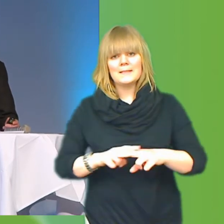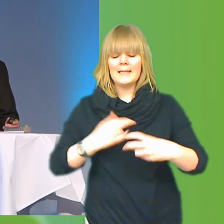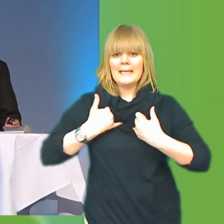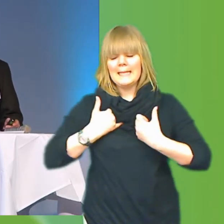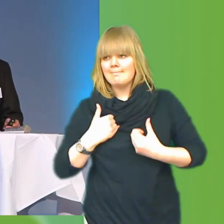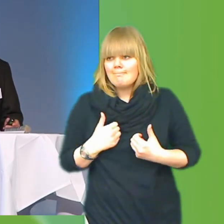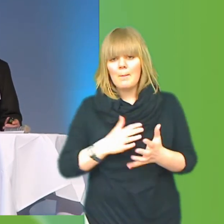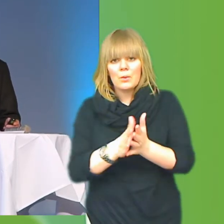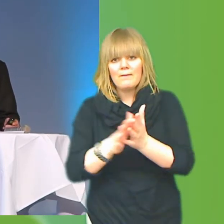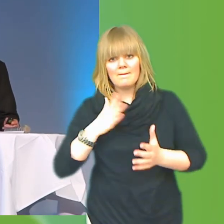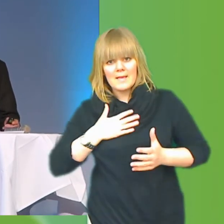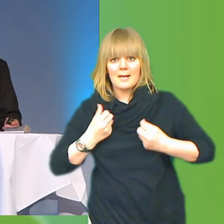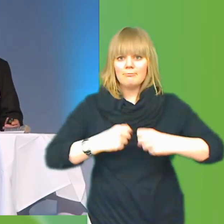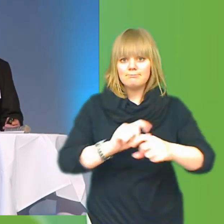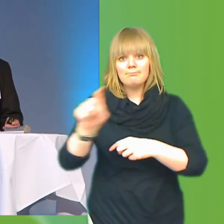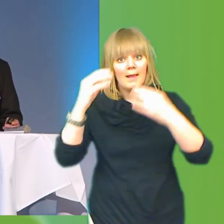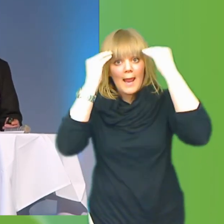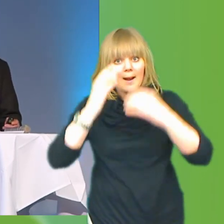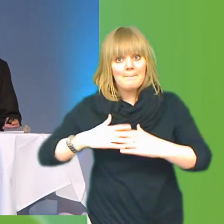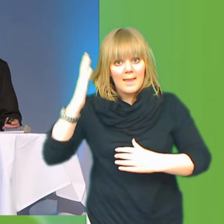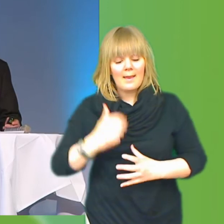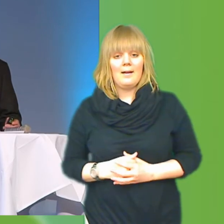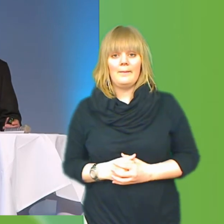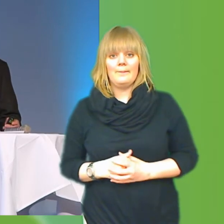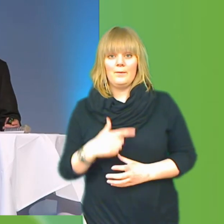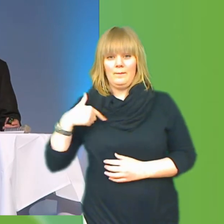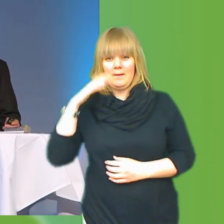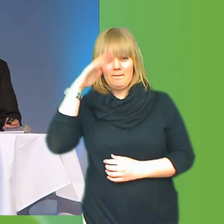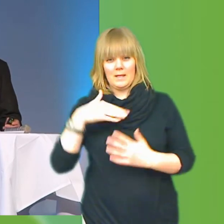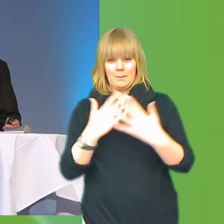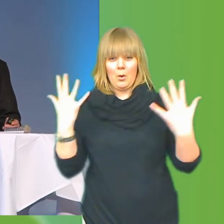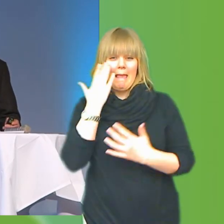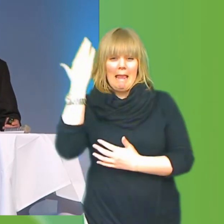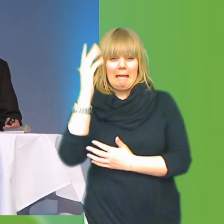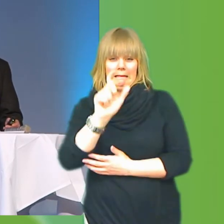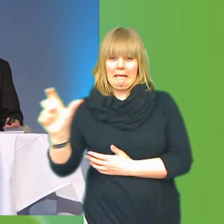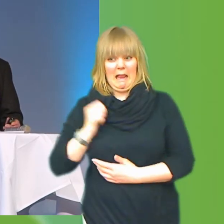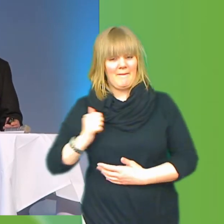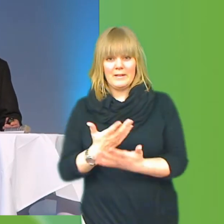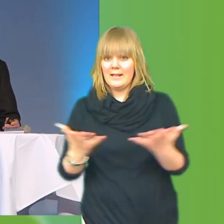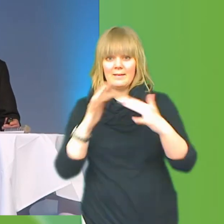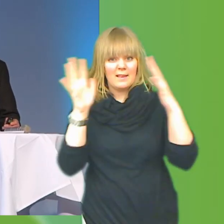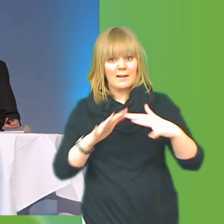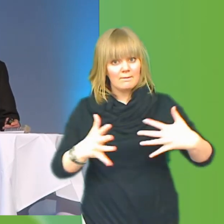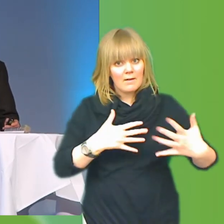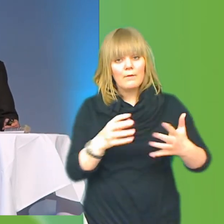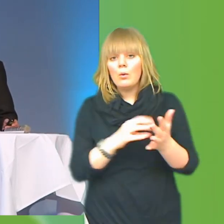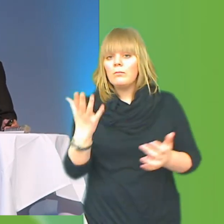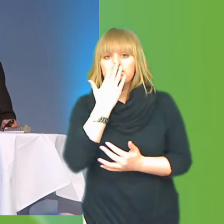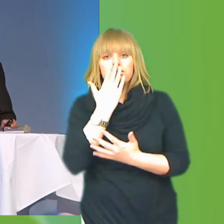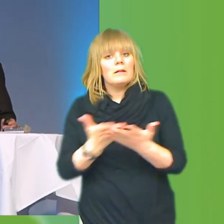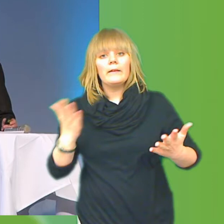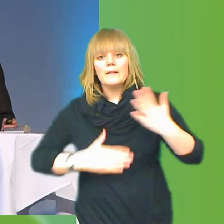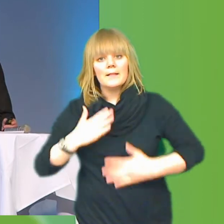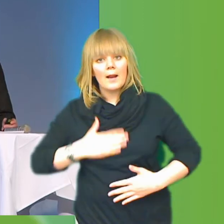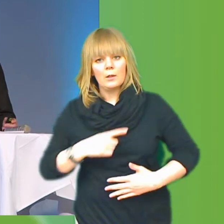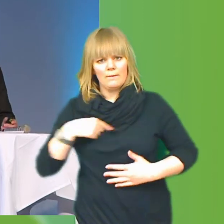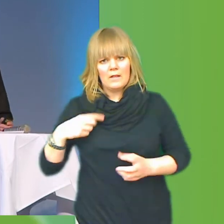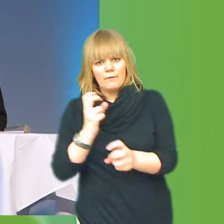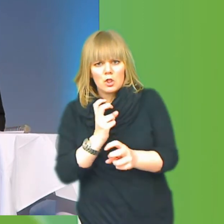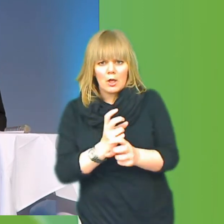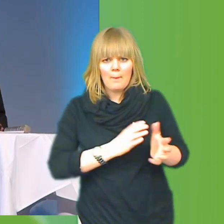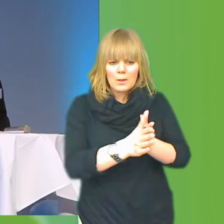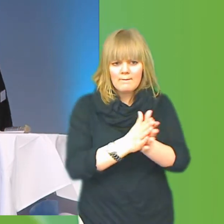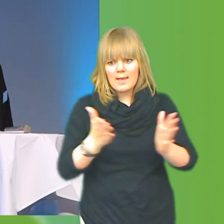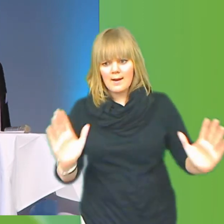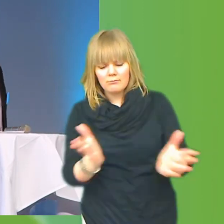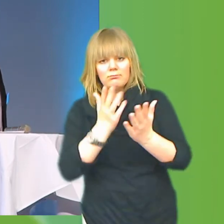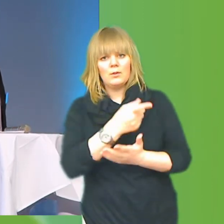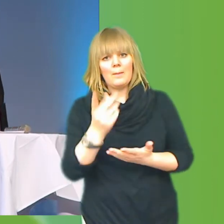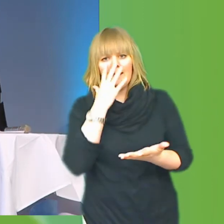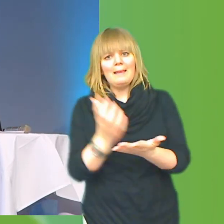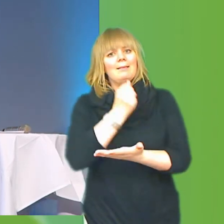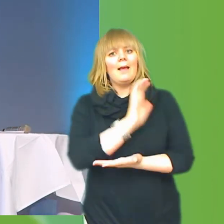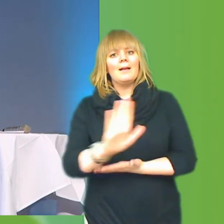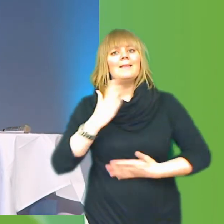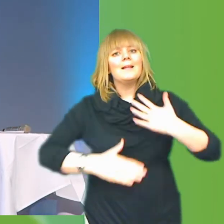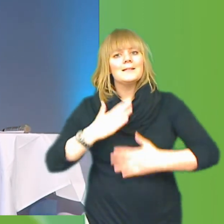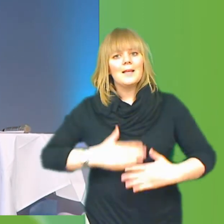Vi måste skapa intresse hos t ex äldre. Vi får lära detta av varandra.